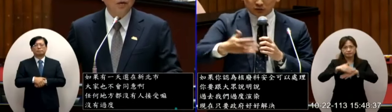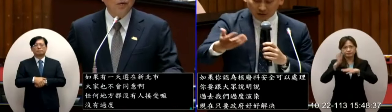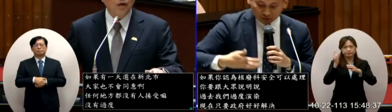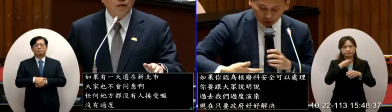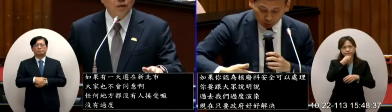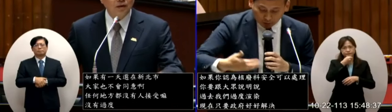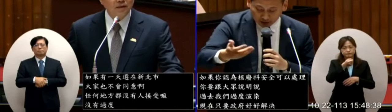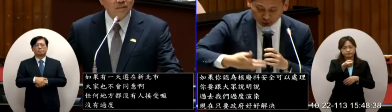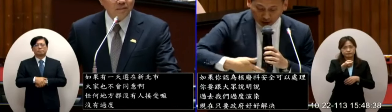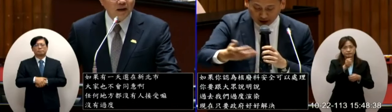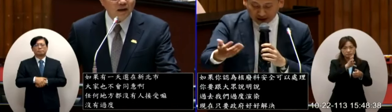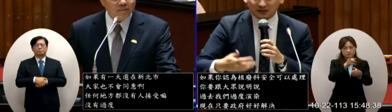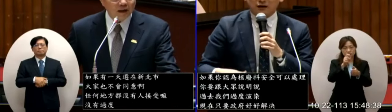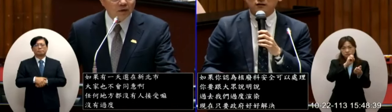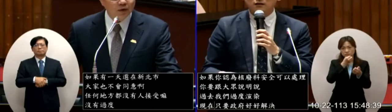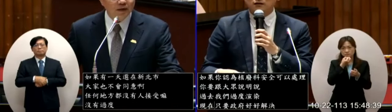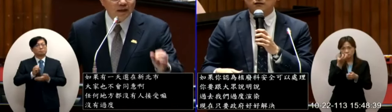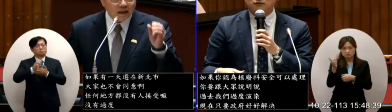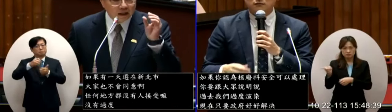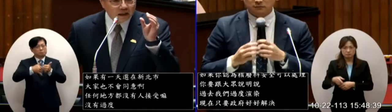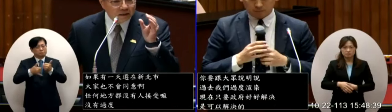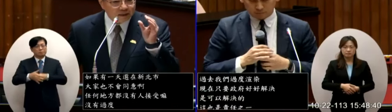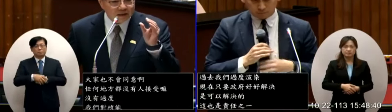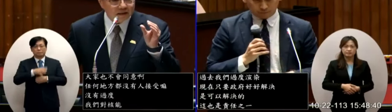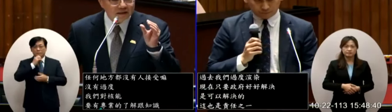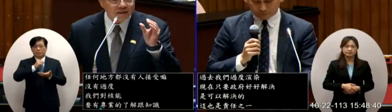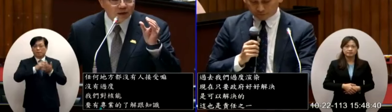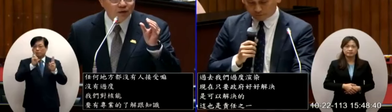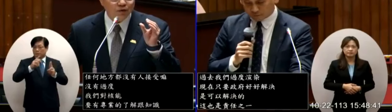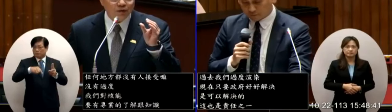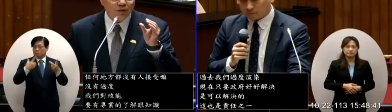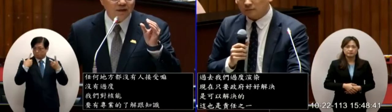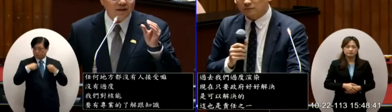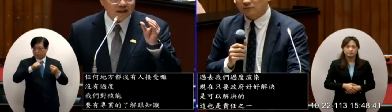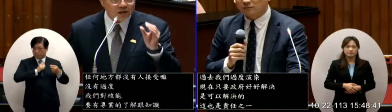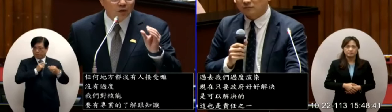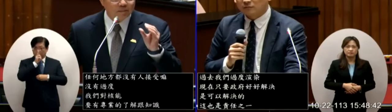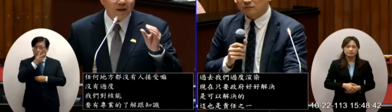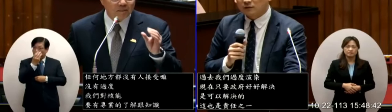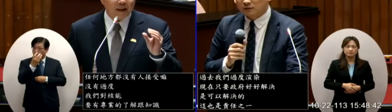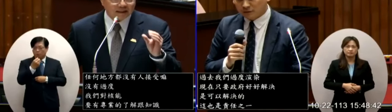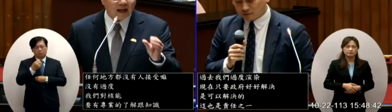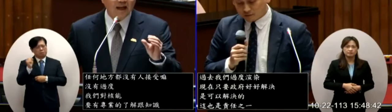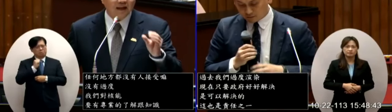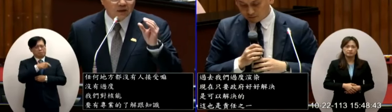目前以我們的對話來講 報告委員 核能本身是沒有罪過的 但是我們不要把它